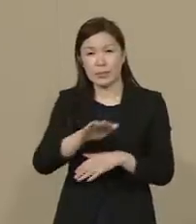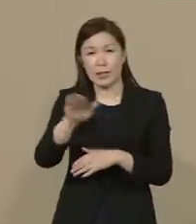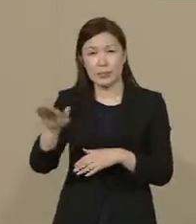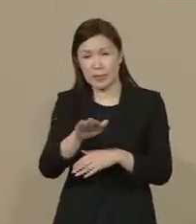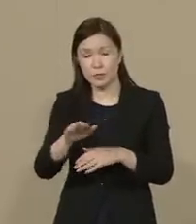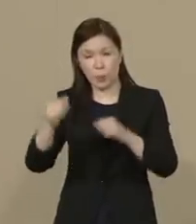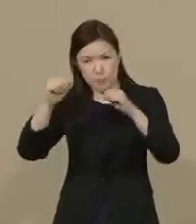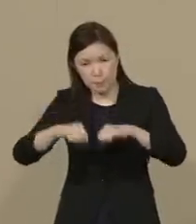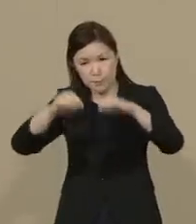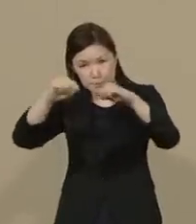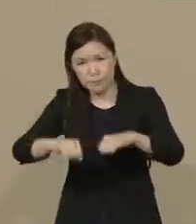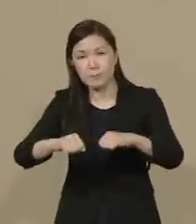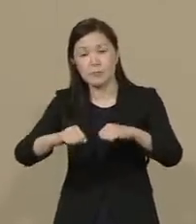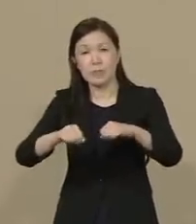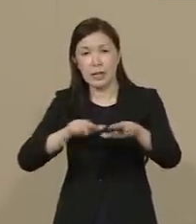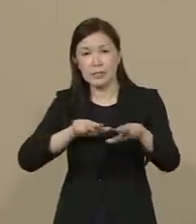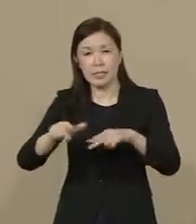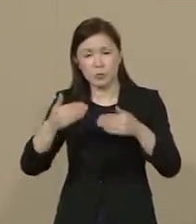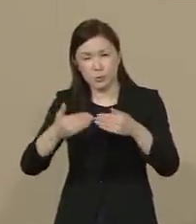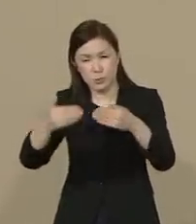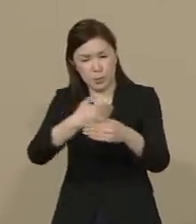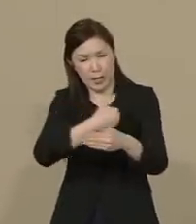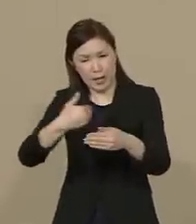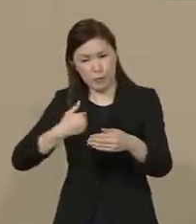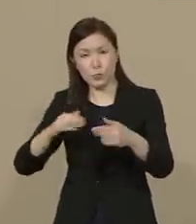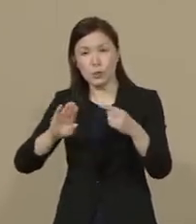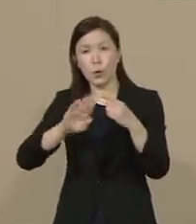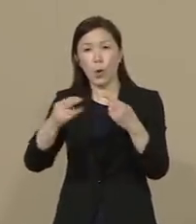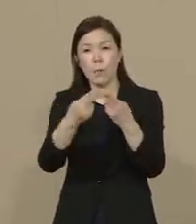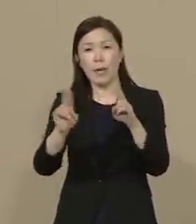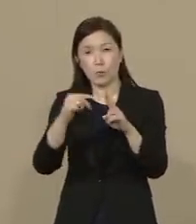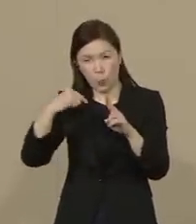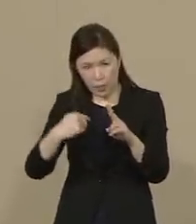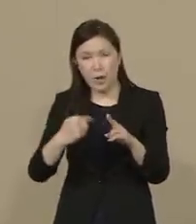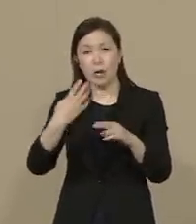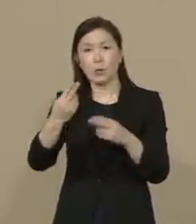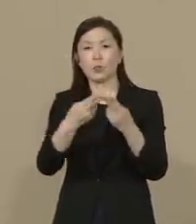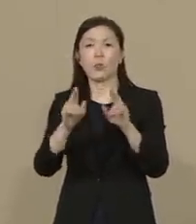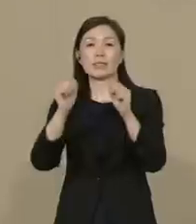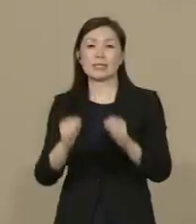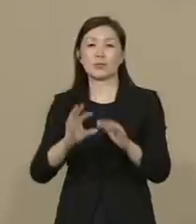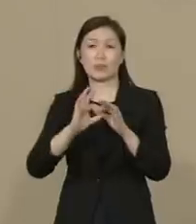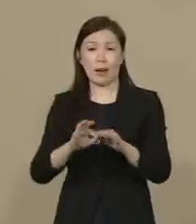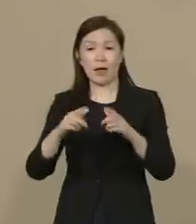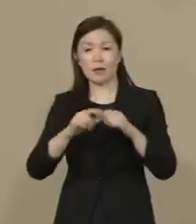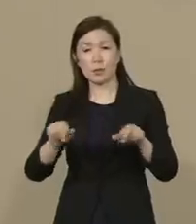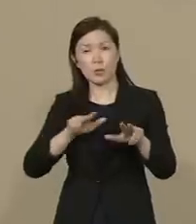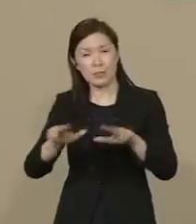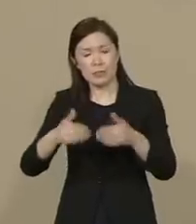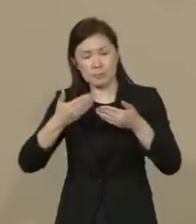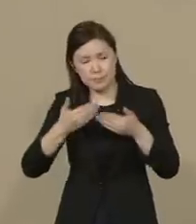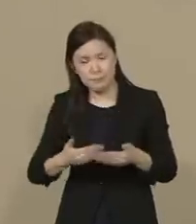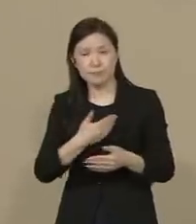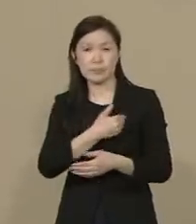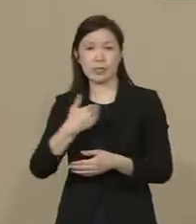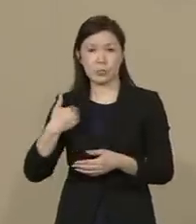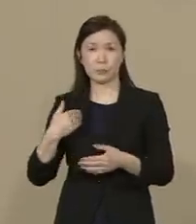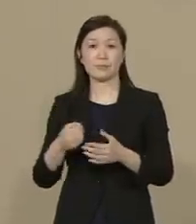政治を前に進められる公明党が 与党にいればこそ 日本の政治は安定するのです